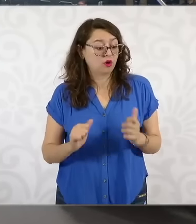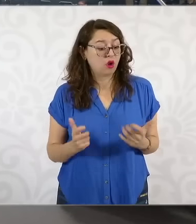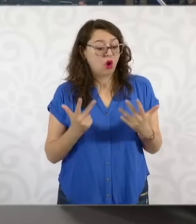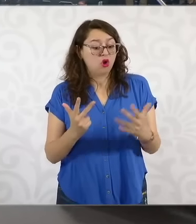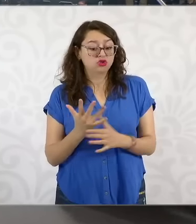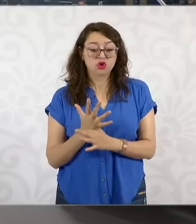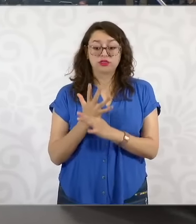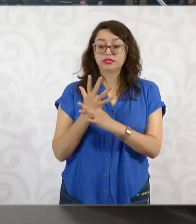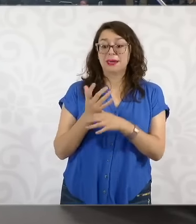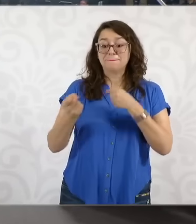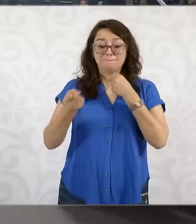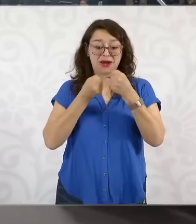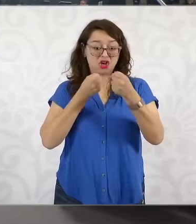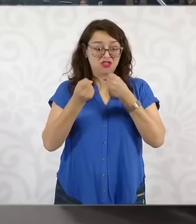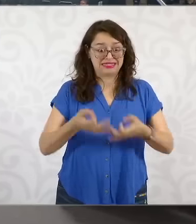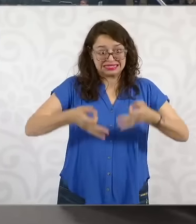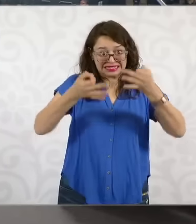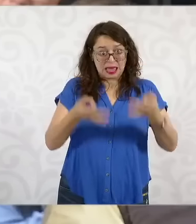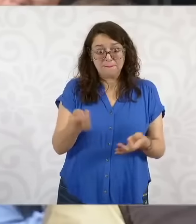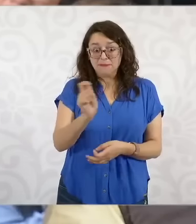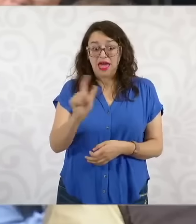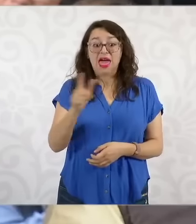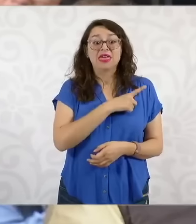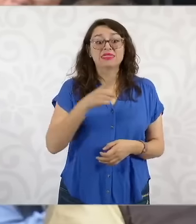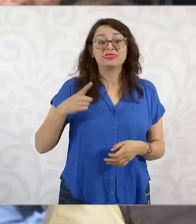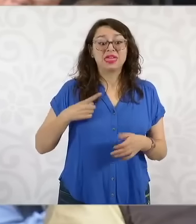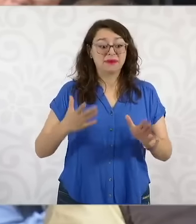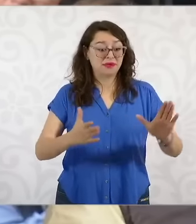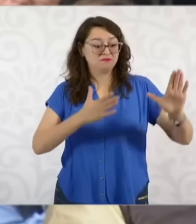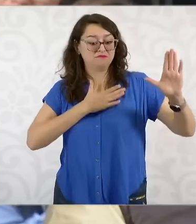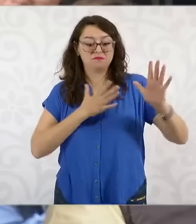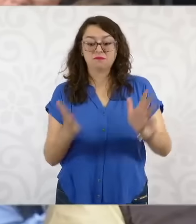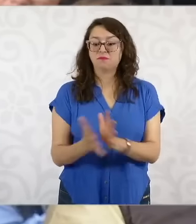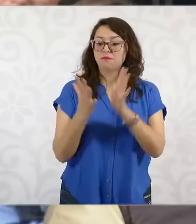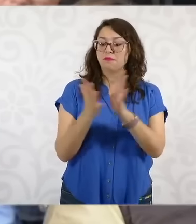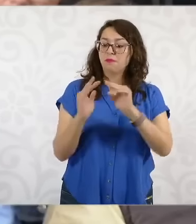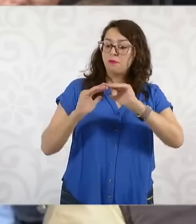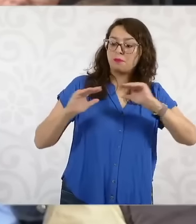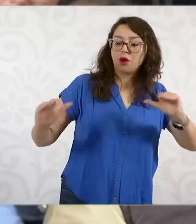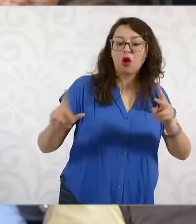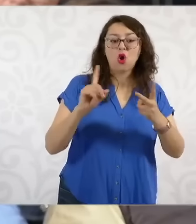verdadero periodista debe de estar comprometido con la democracia, con la justicia, eh con la